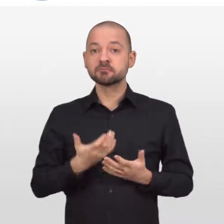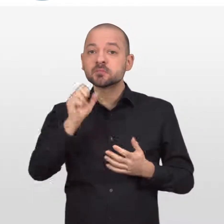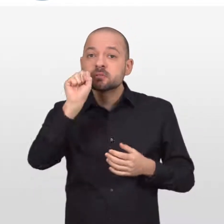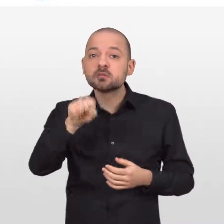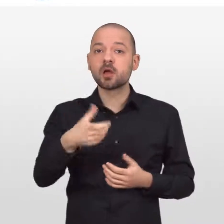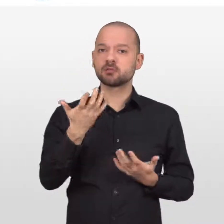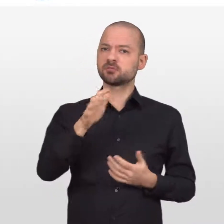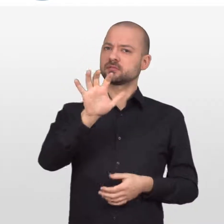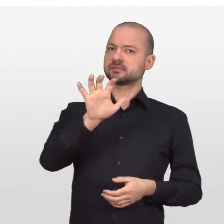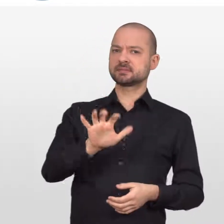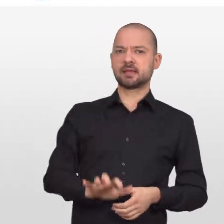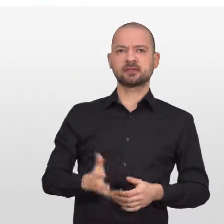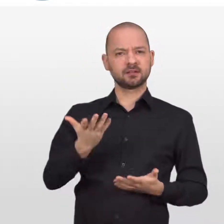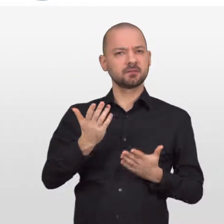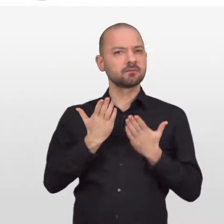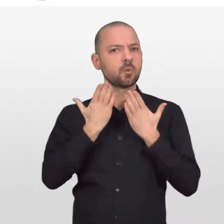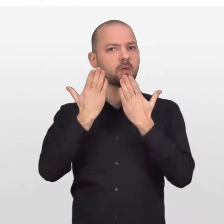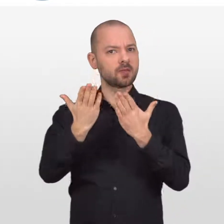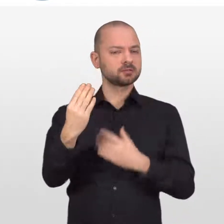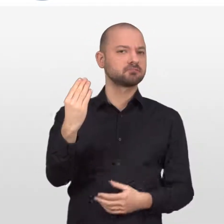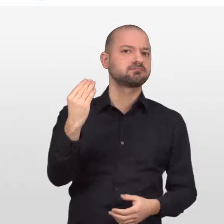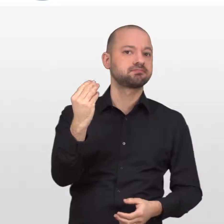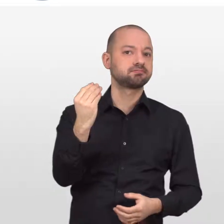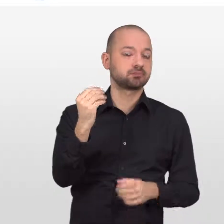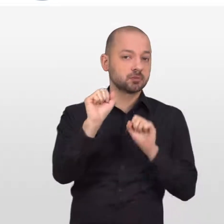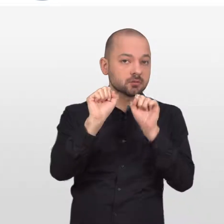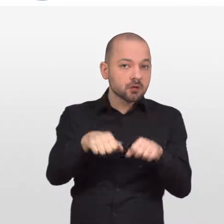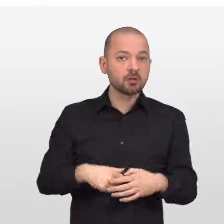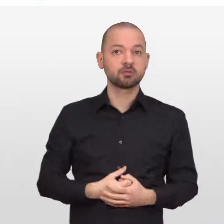Sie können sich die Seite vorlesen lassen, Můžete si nechat přečíst stránku,